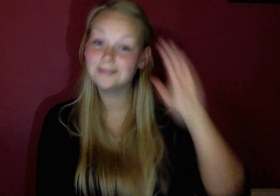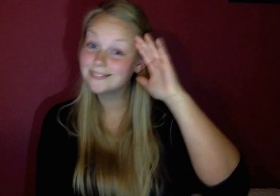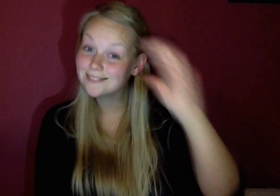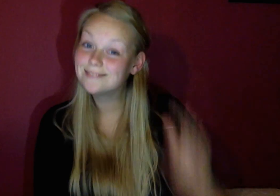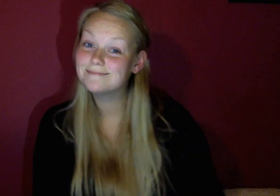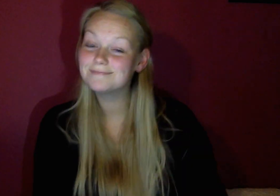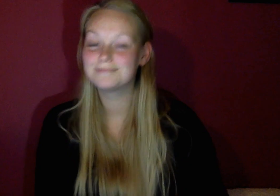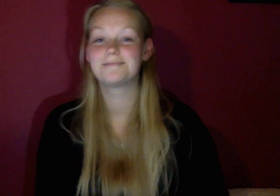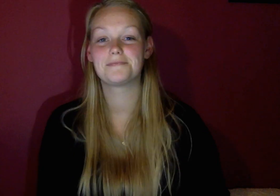Hej!